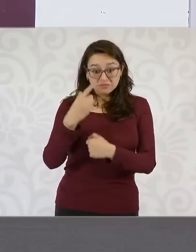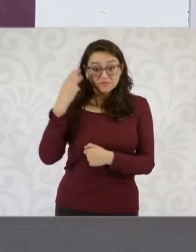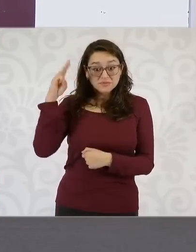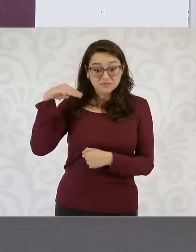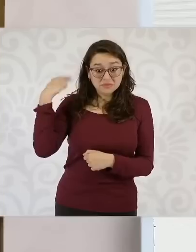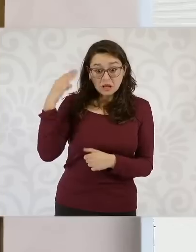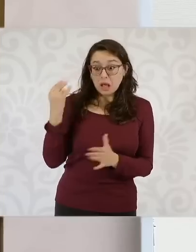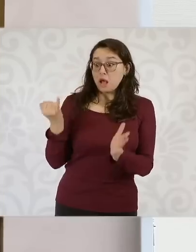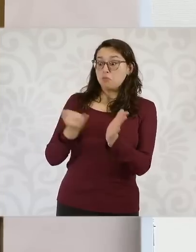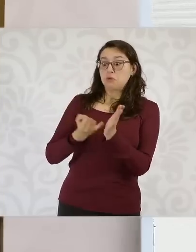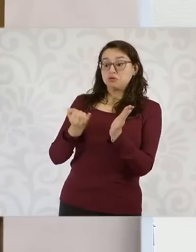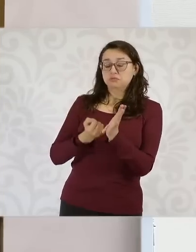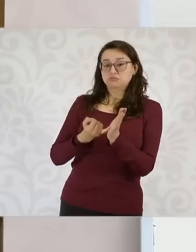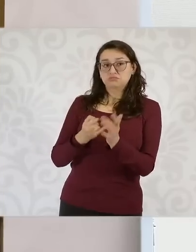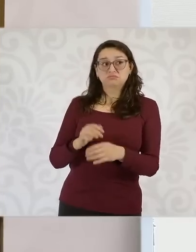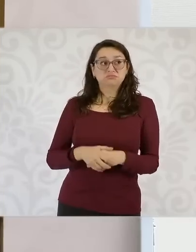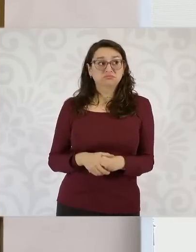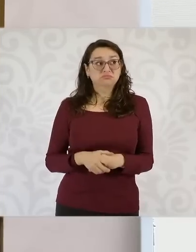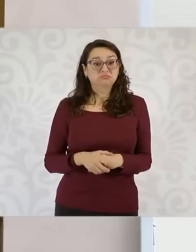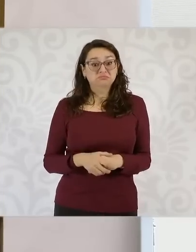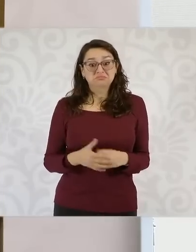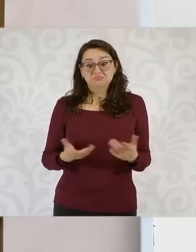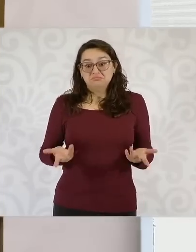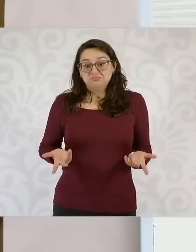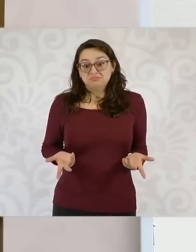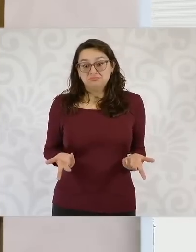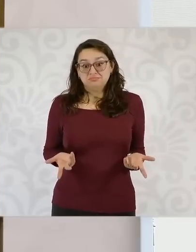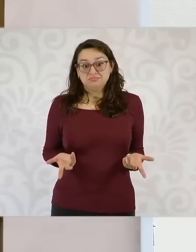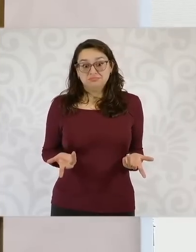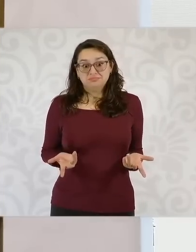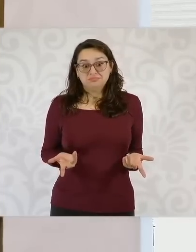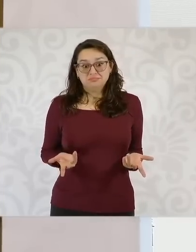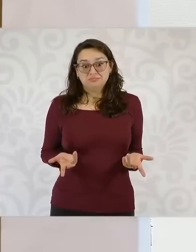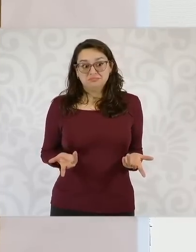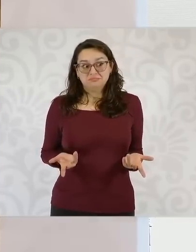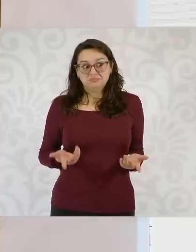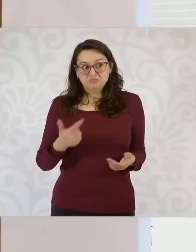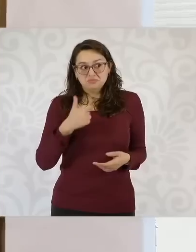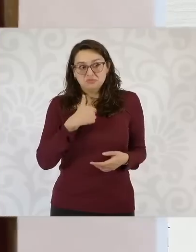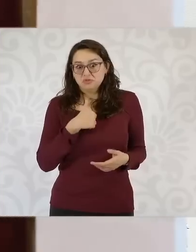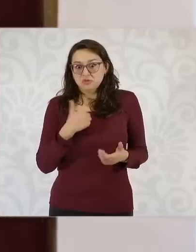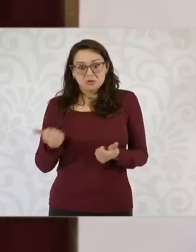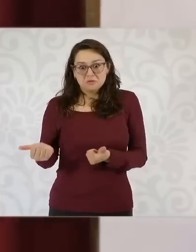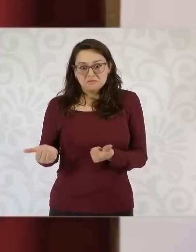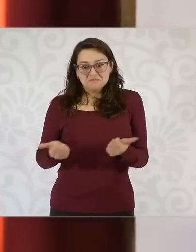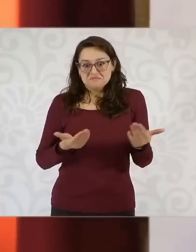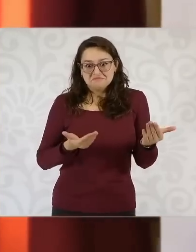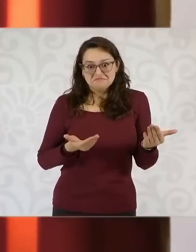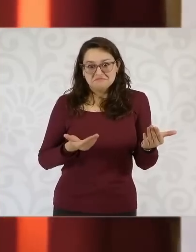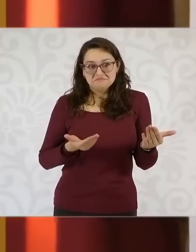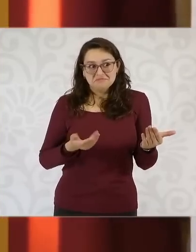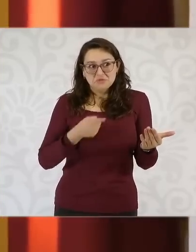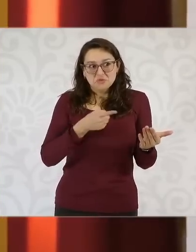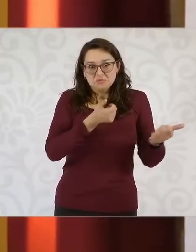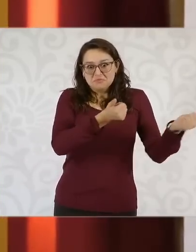inusual porque se estaría imponiendo una tarifa a un país al que tú tú Estados Unidos le vendes más